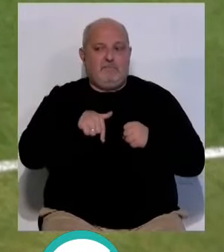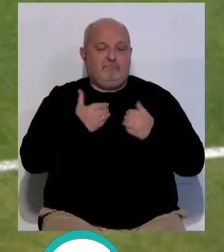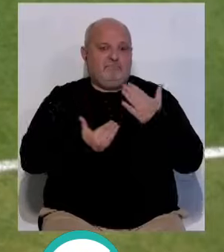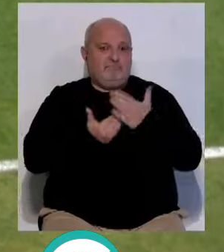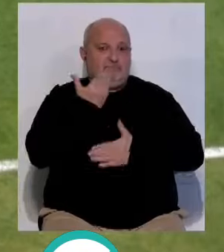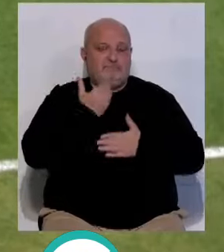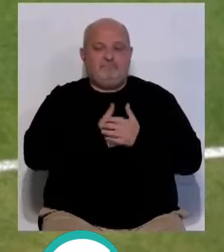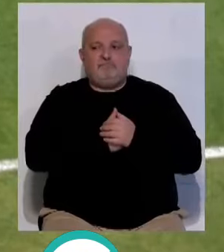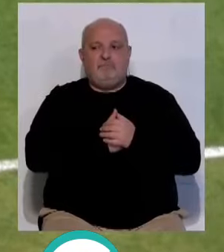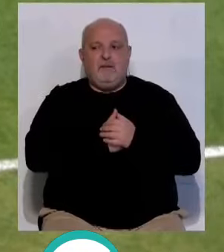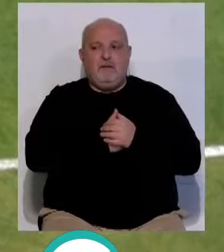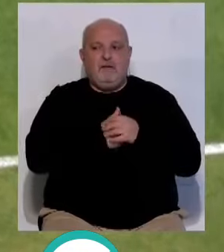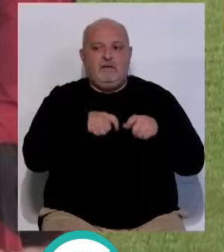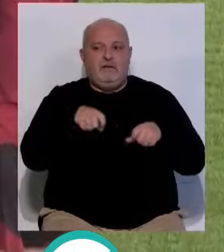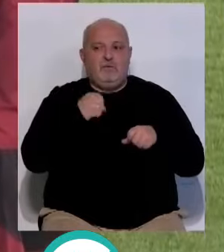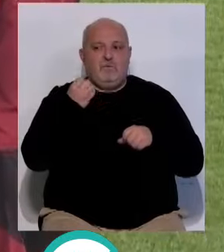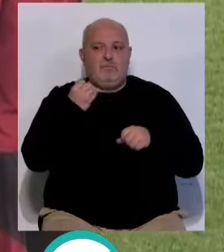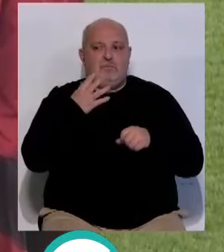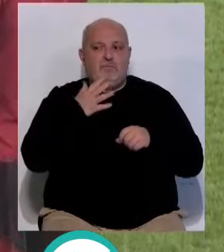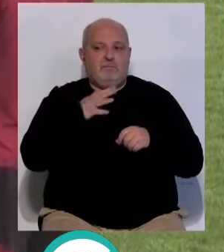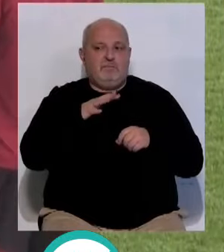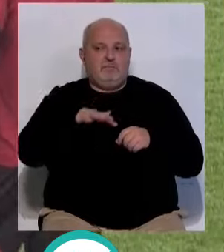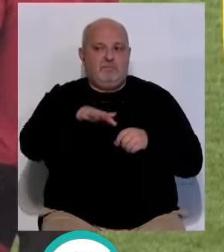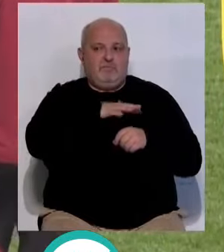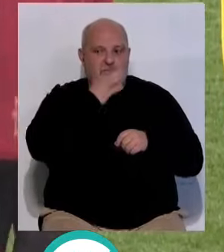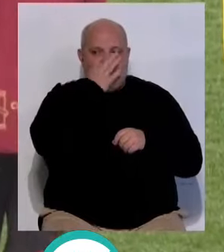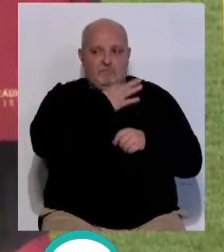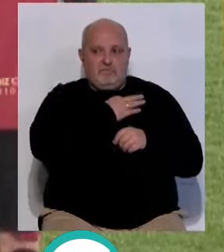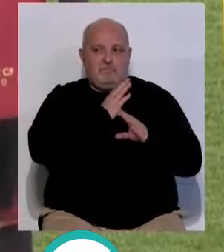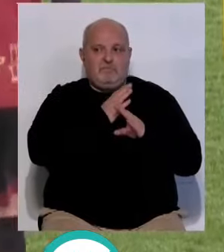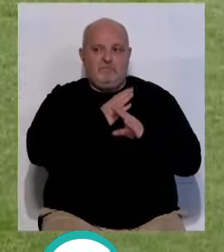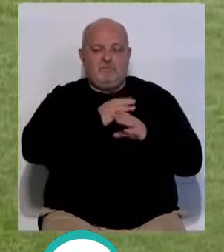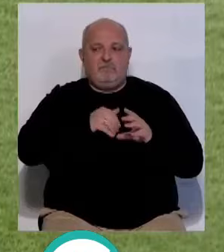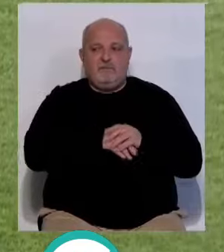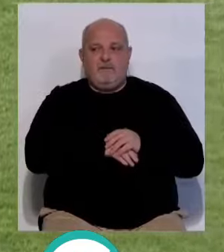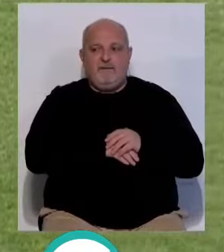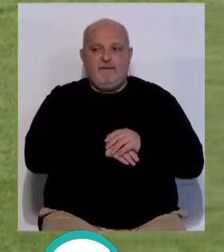mañana celebrado en el campo Ramón blanco de las instalaciones puert rale neas después del